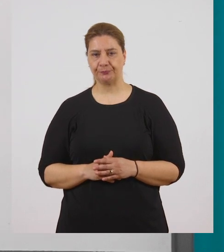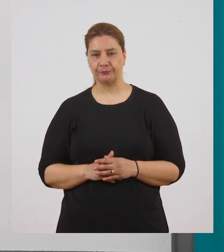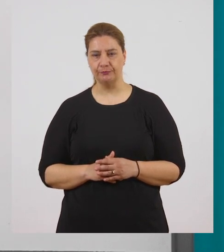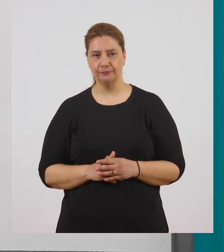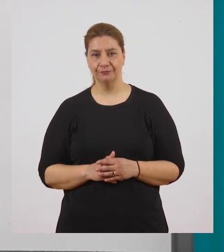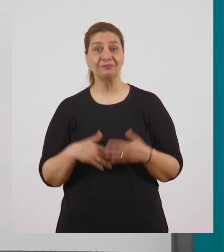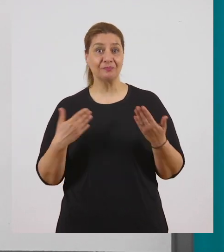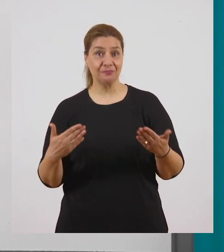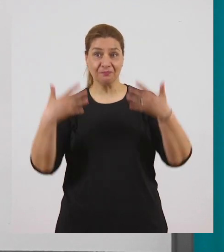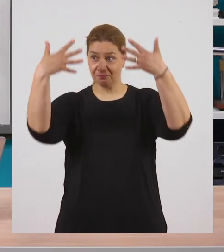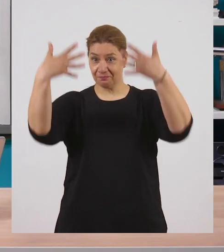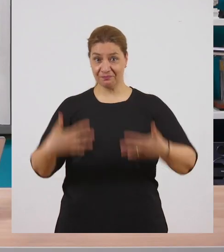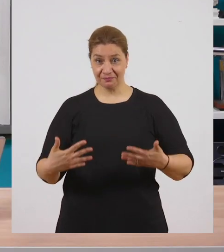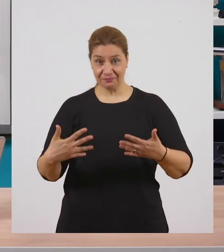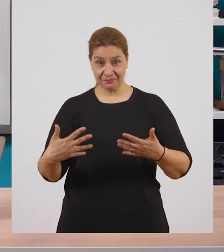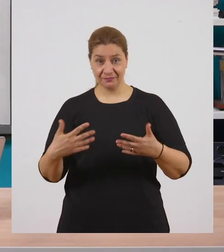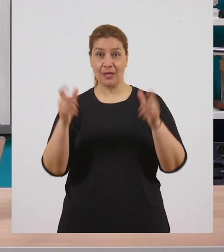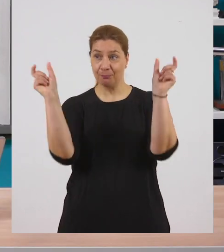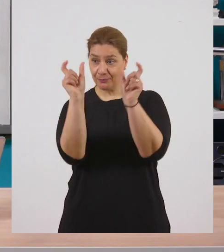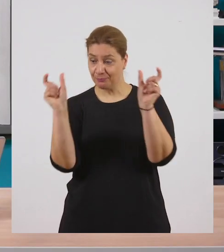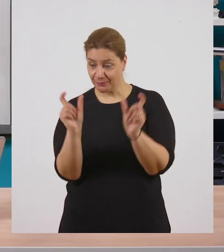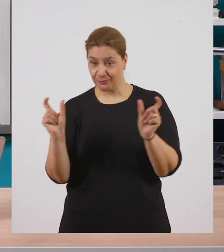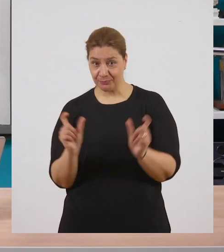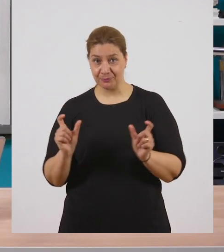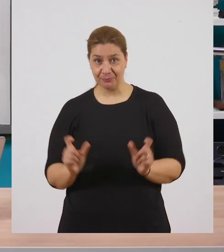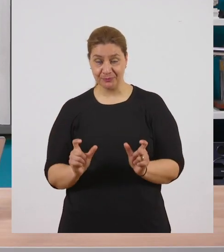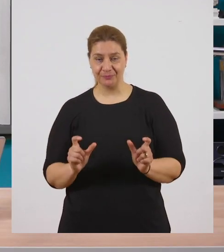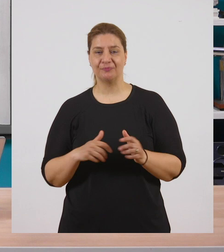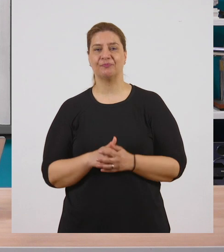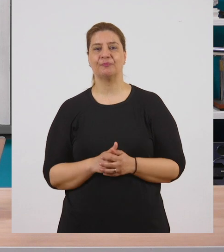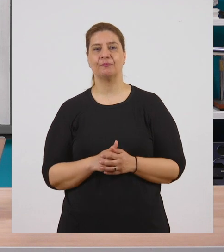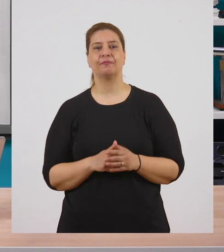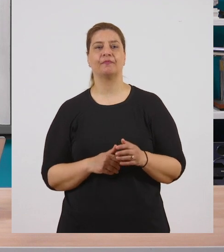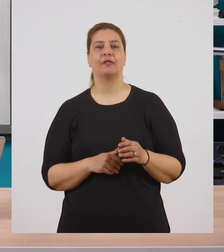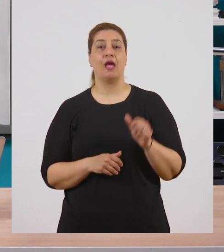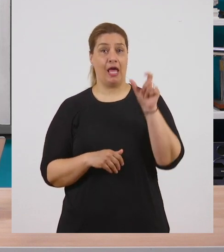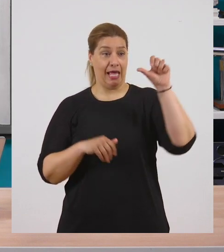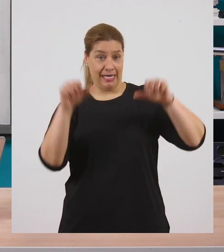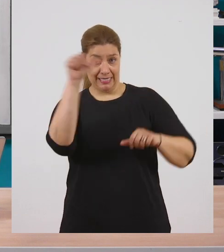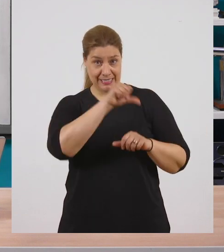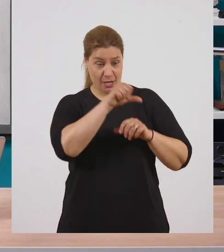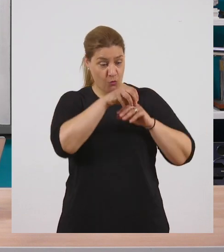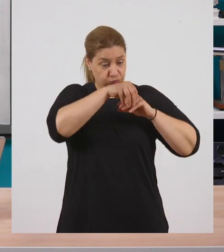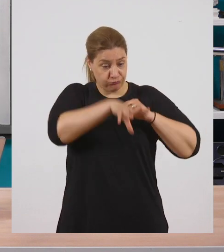Είδατε πόσες σύνθετες λέξεις βρήκαμε; Ας πάμε σε μία άλλη λέξη. Μισό λεπτό να τα σβήσω.